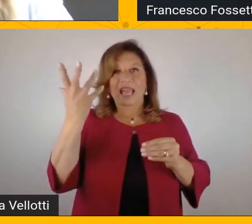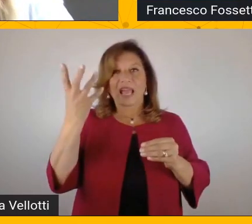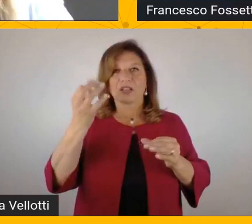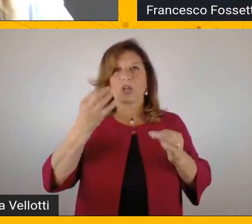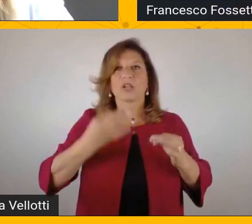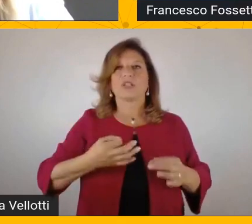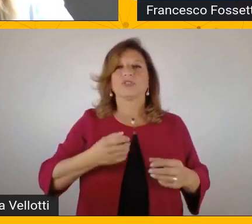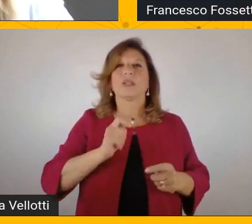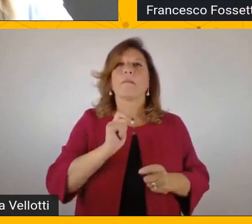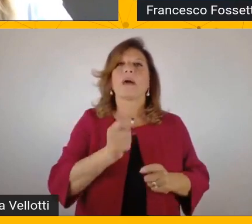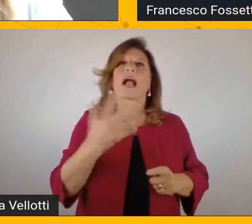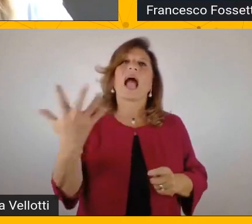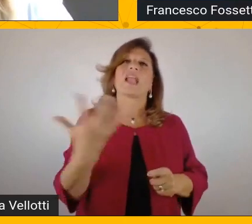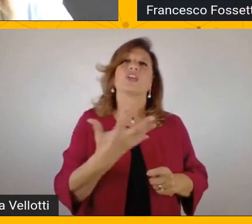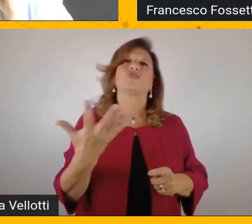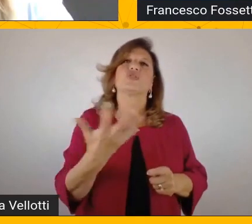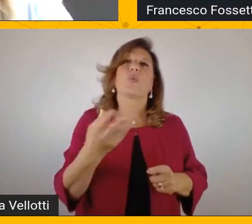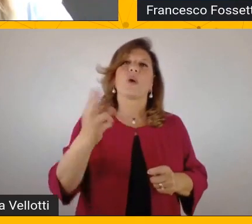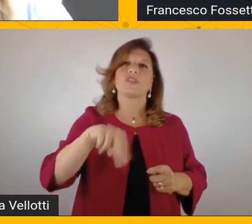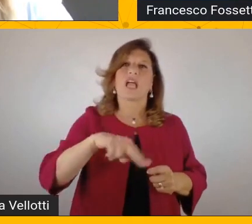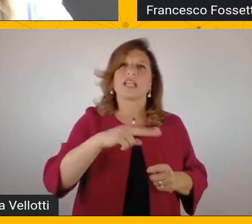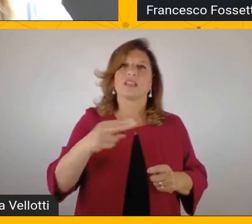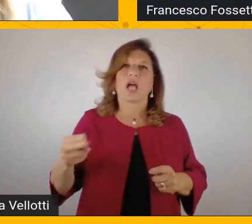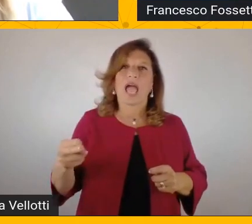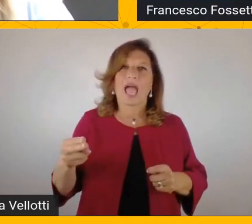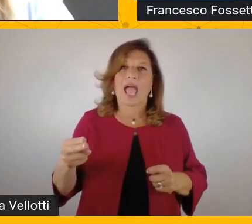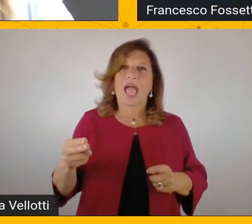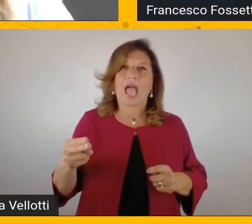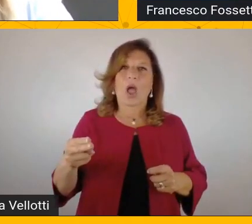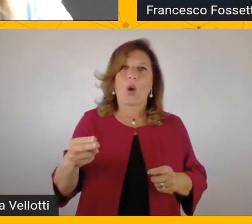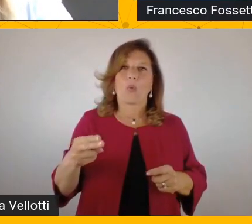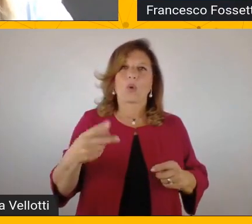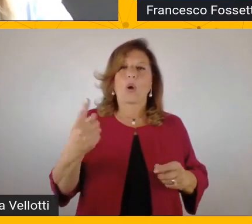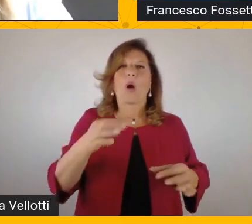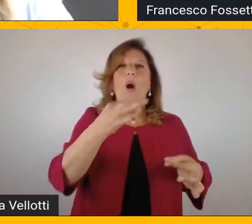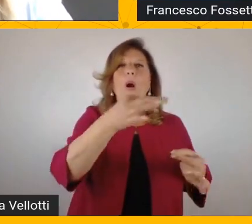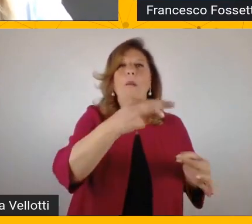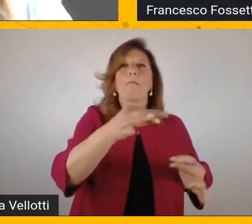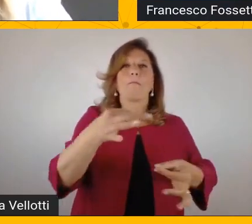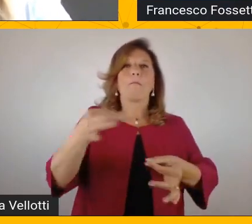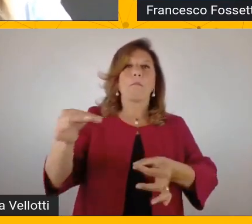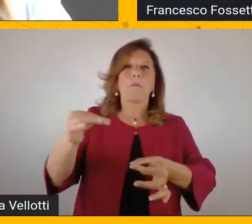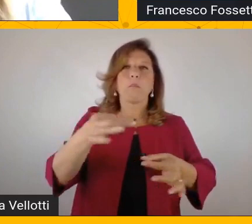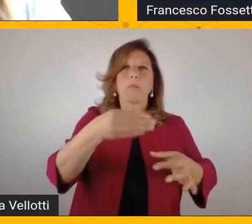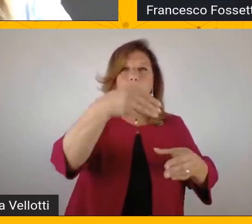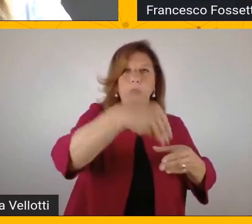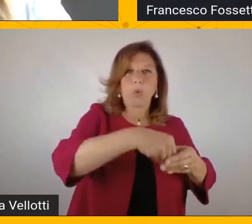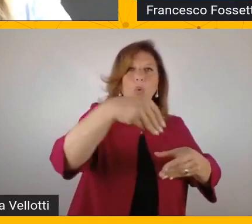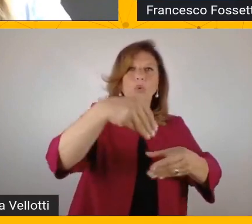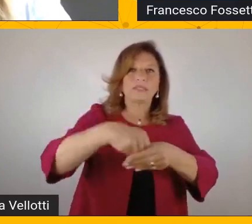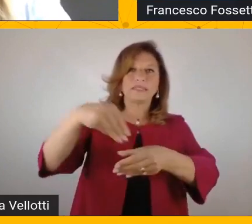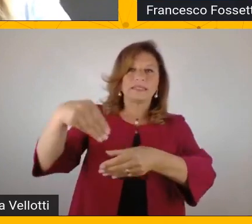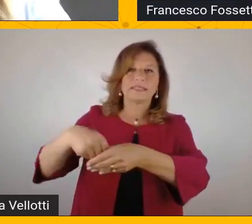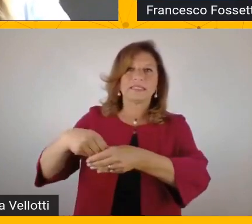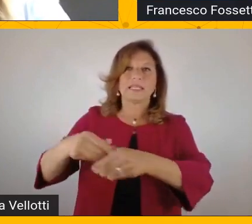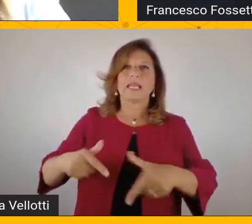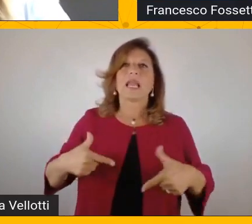autonomamente di pagare cinquecento euro hm di di